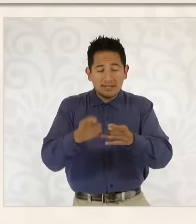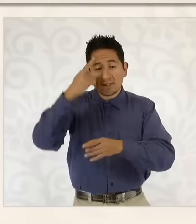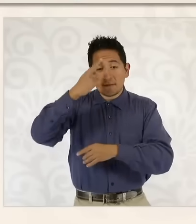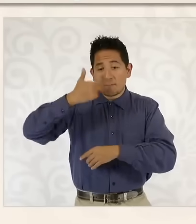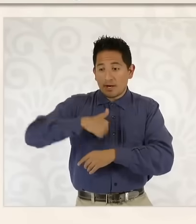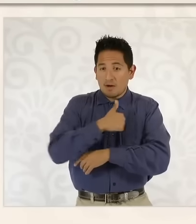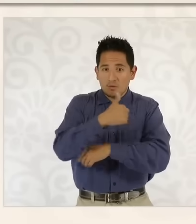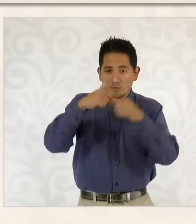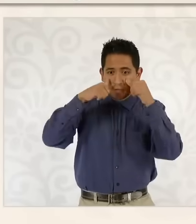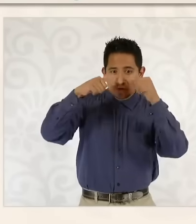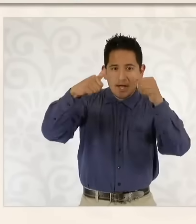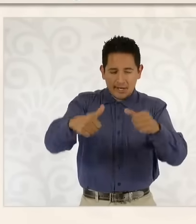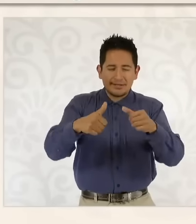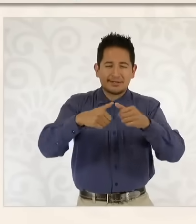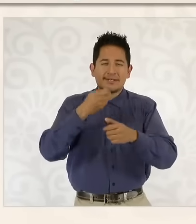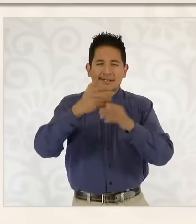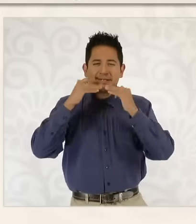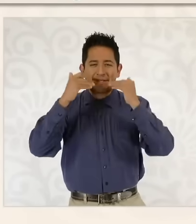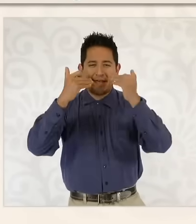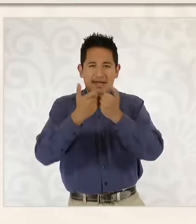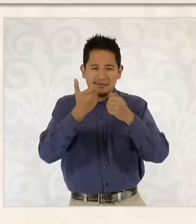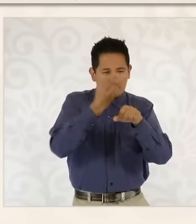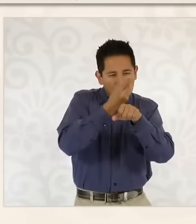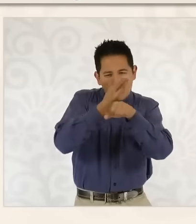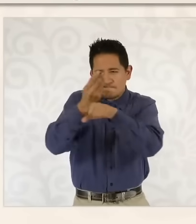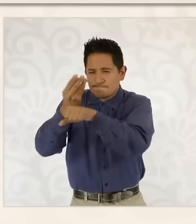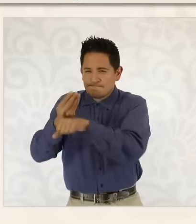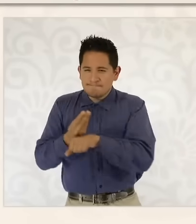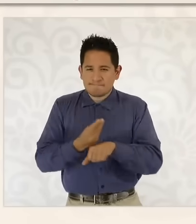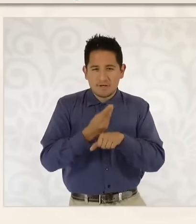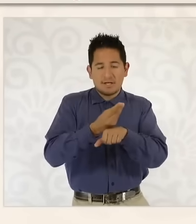Conforme se va presentando, los ajustes se van haciendo de manera automática. Tenemos monitoreo